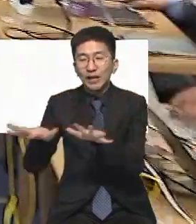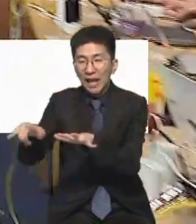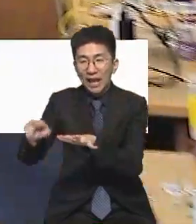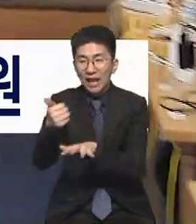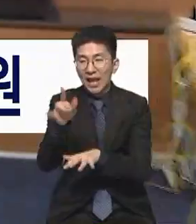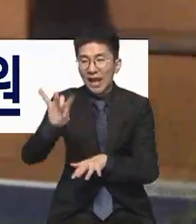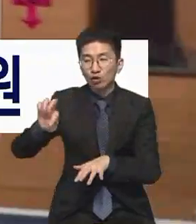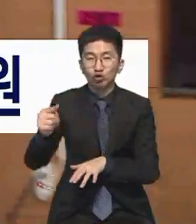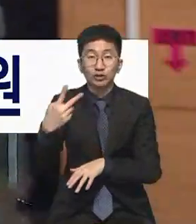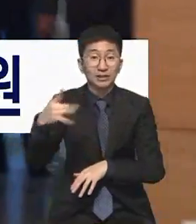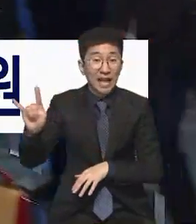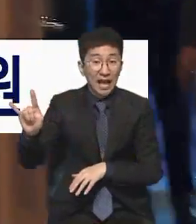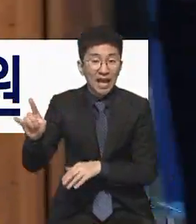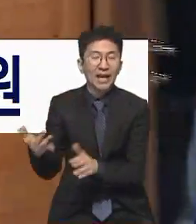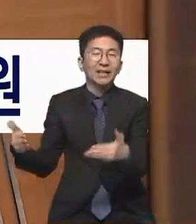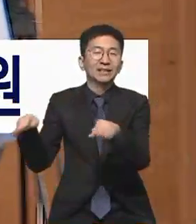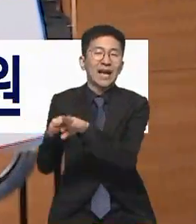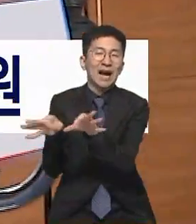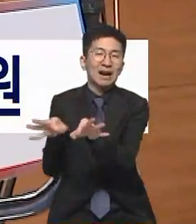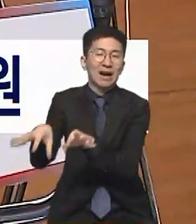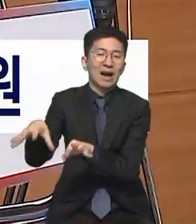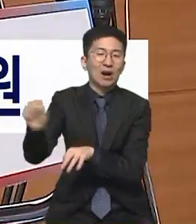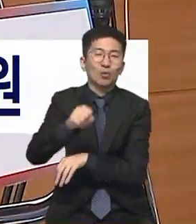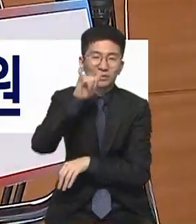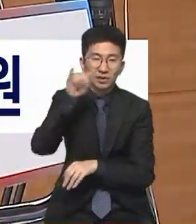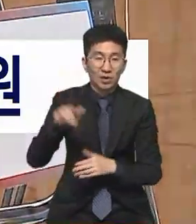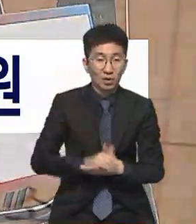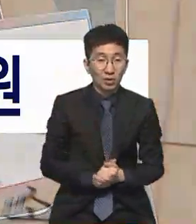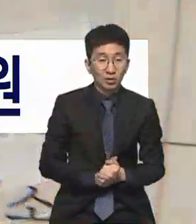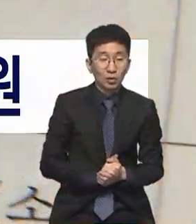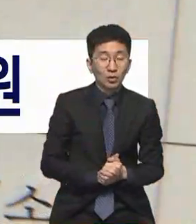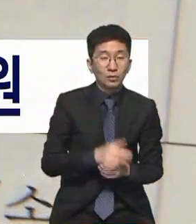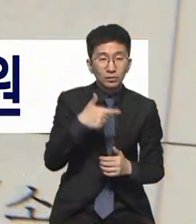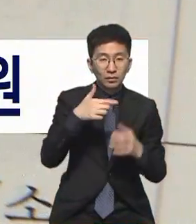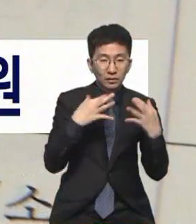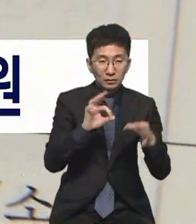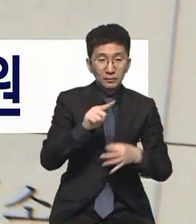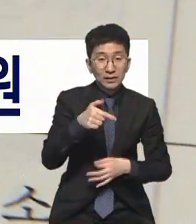당선인 대변인인 김은혜 의원은 배우자 명의의 서울 강남구 빌딩과 연립주택,